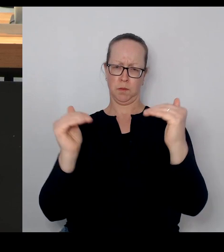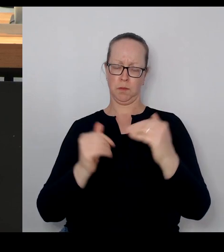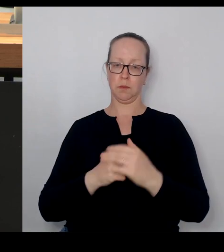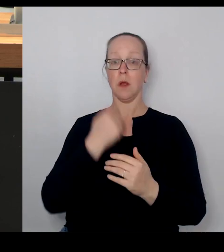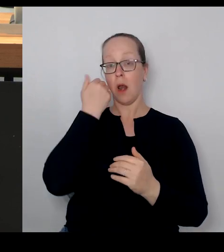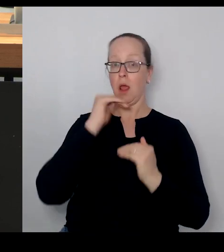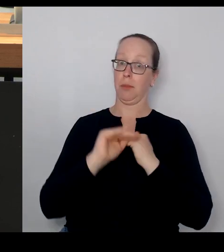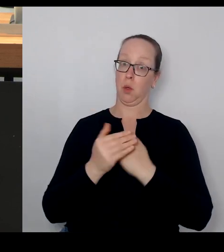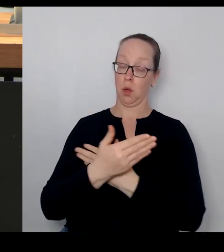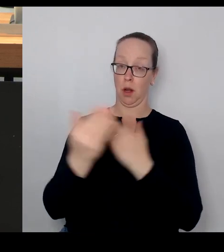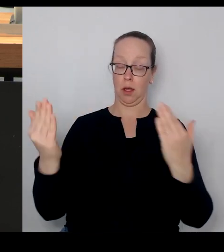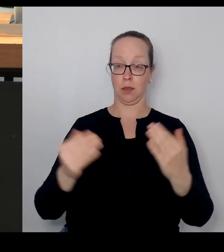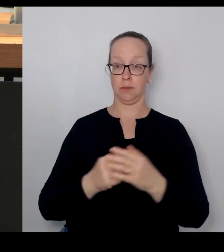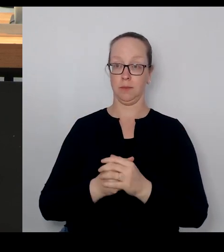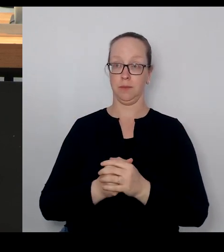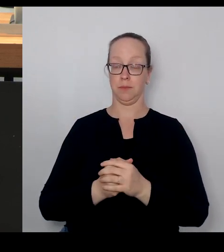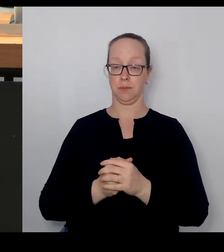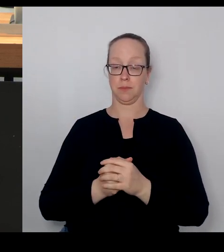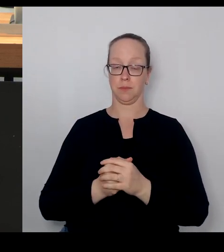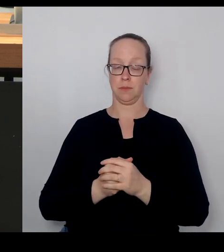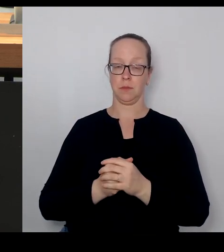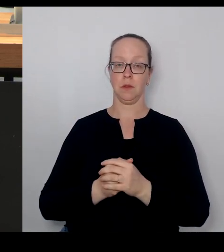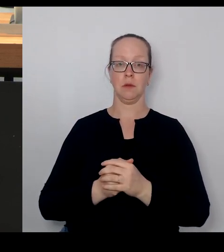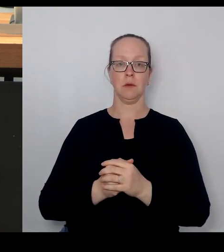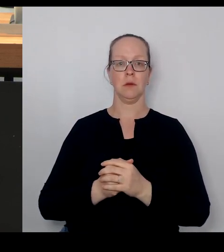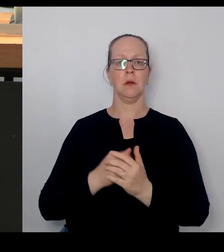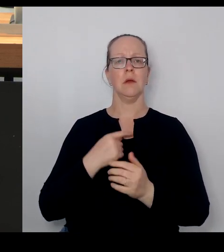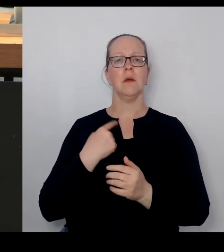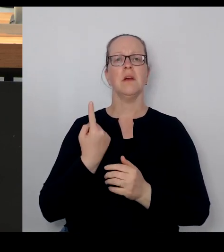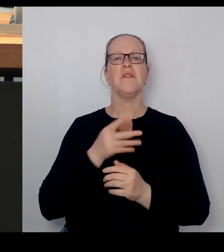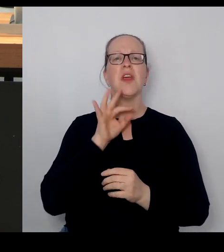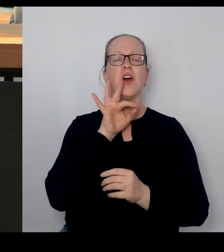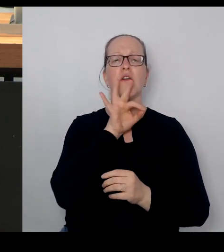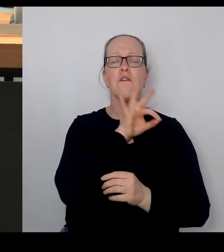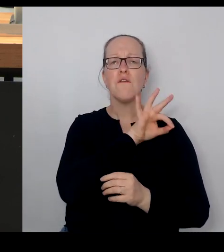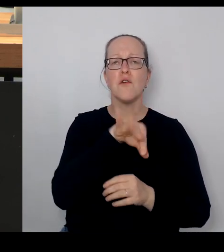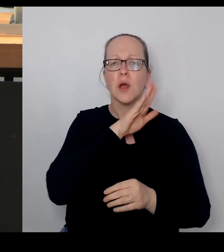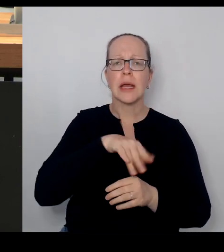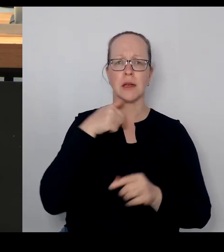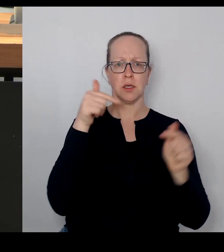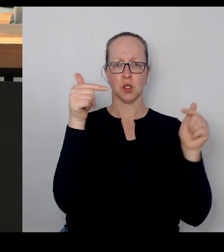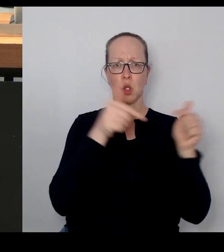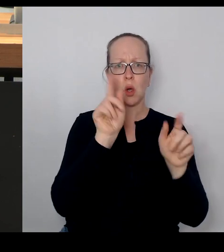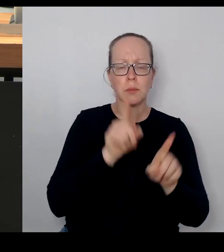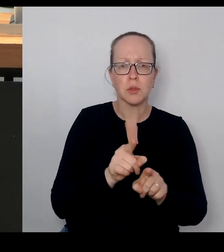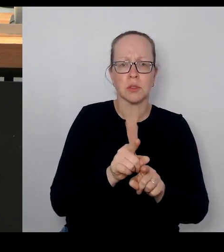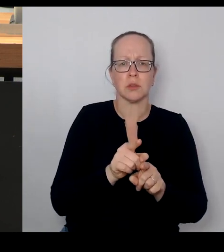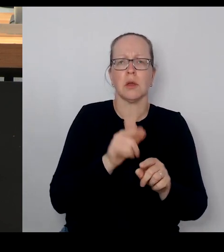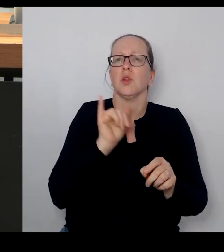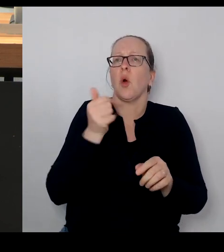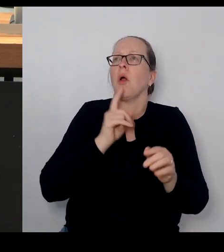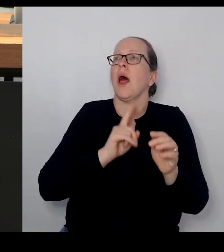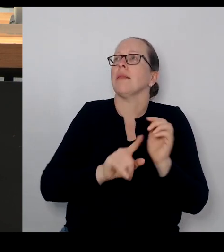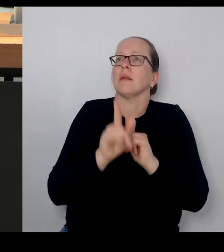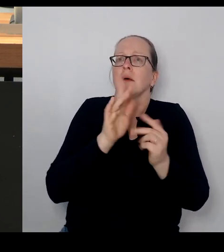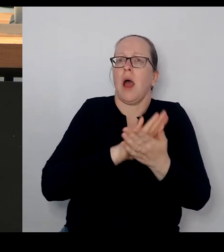ohne Sorge aufs Klo gehen können. Wir sind uns, wir sind es den Reinigungskräften schuldig, dass sie vernünftige Löhne